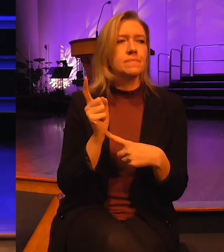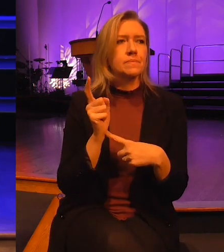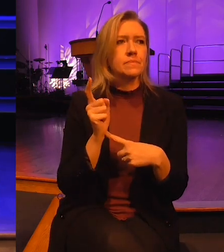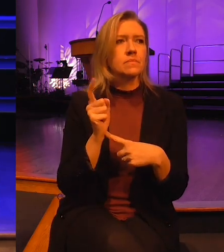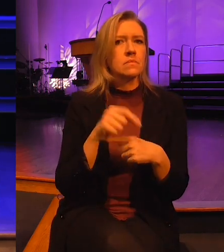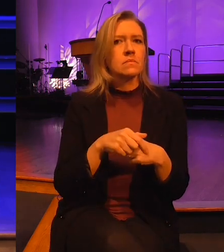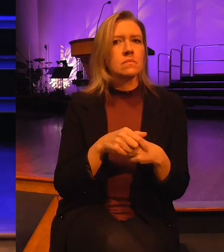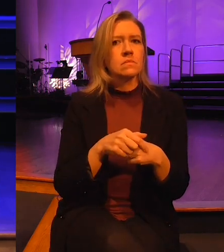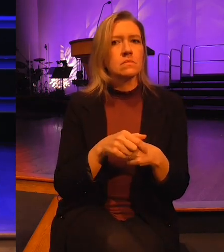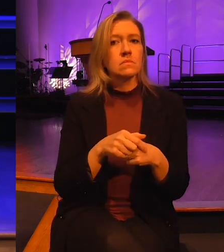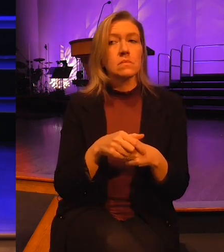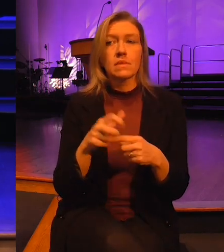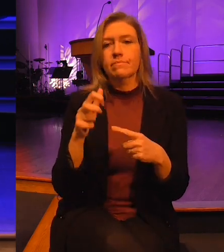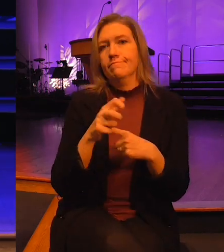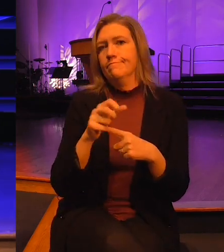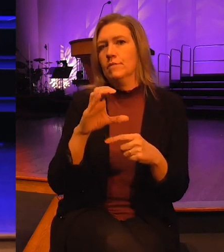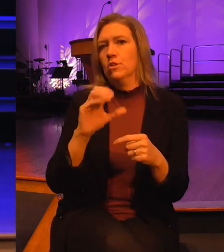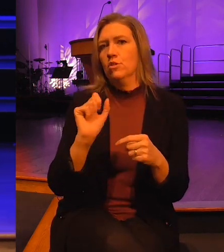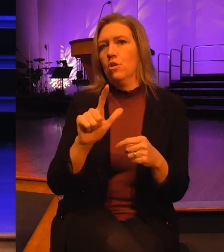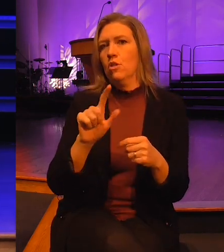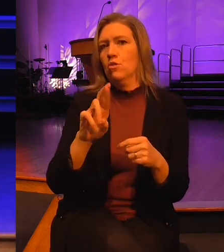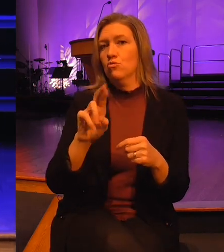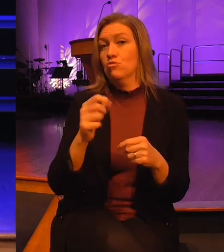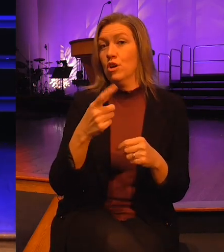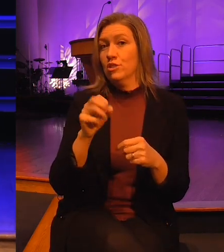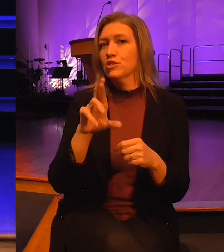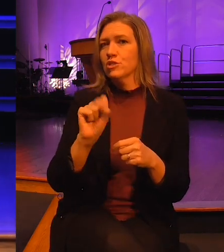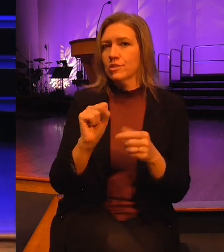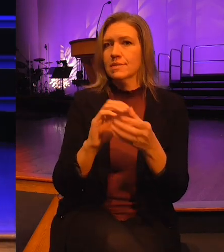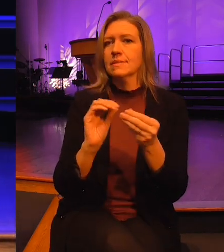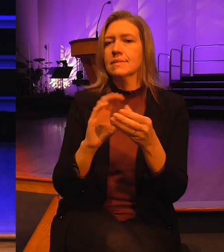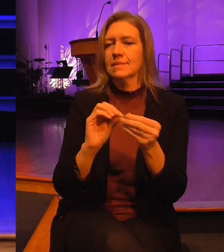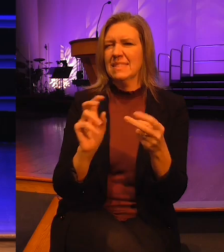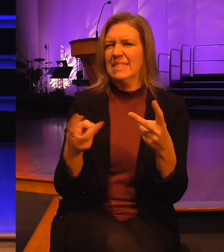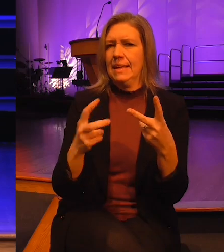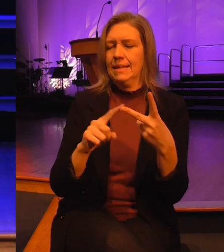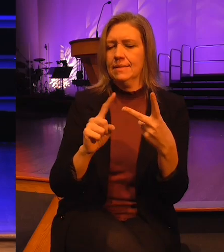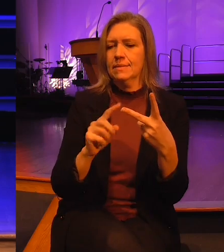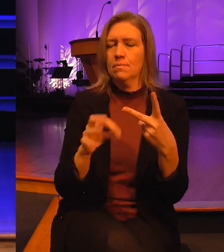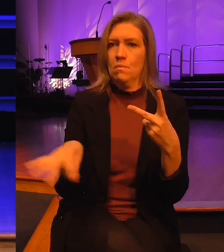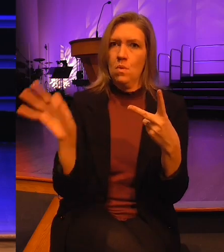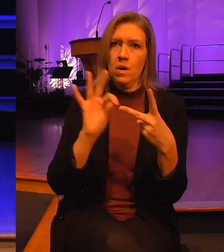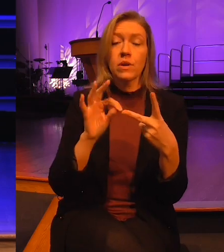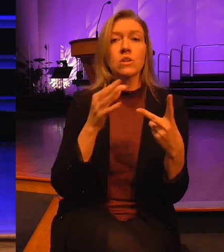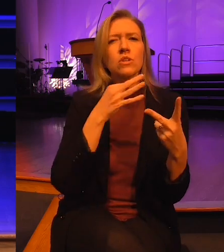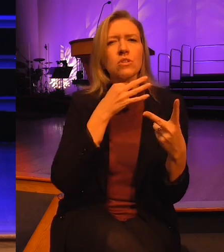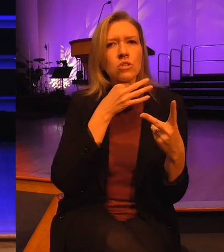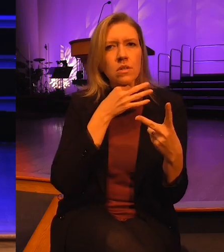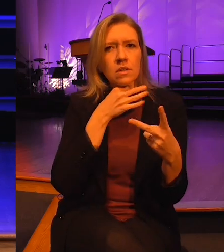dijo una vez el gran Carl Rogers, aquí está la segunda paradoja de la curiosa cuando me acepto como Soy